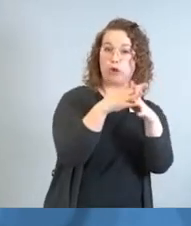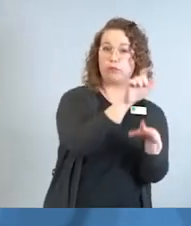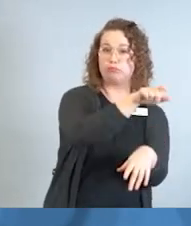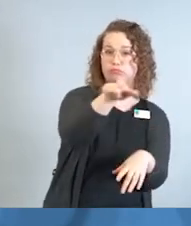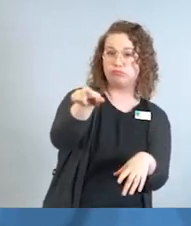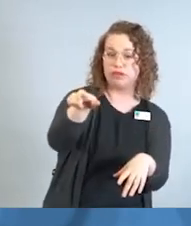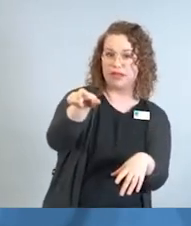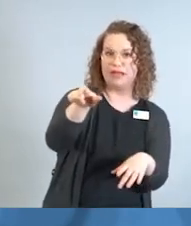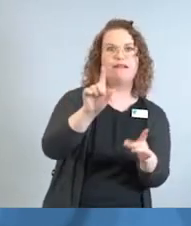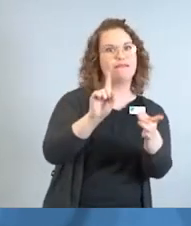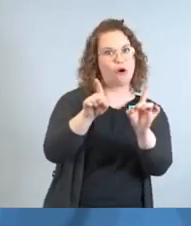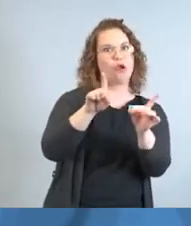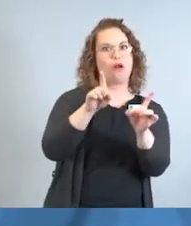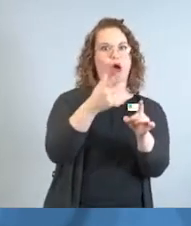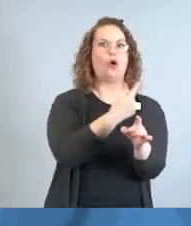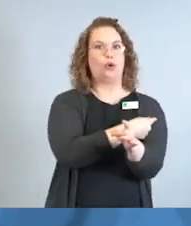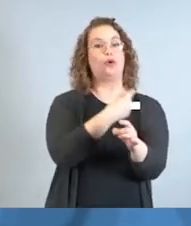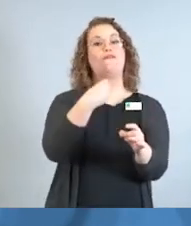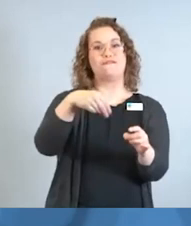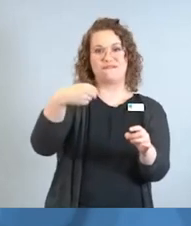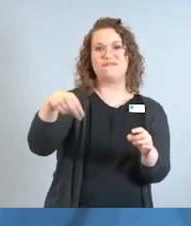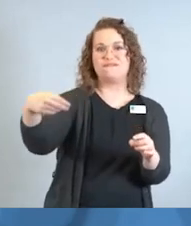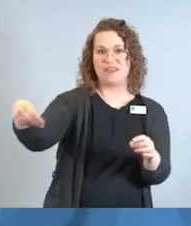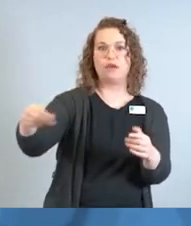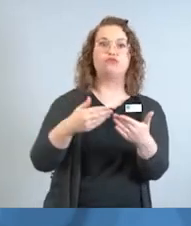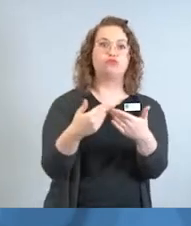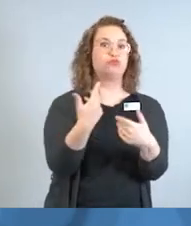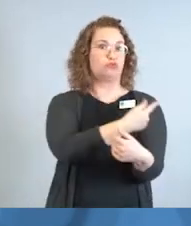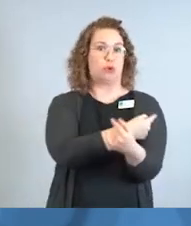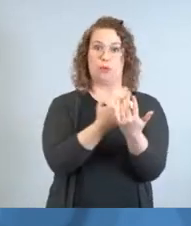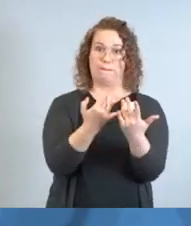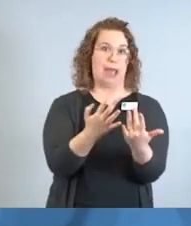koska siellä ei sitten ole riittävästi rokotteita.